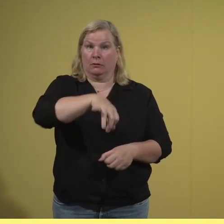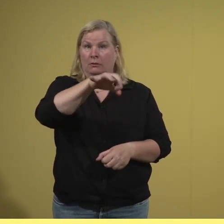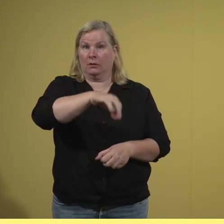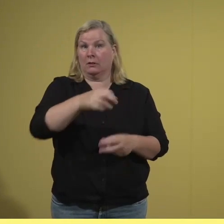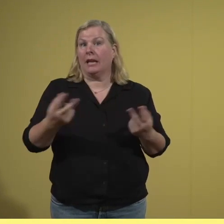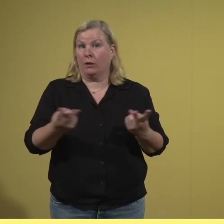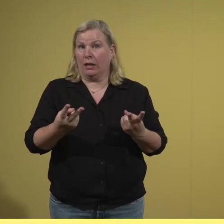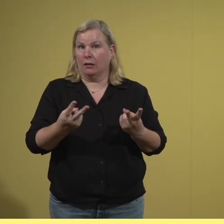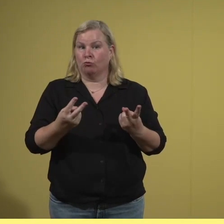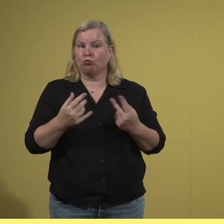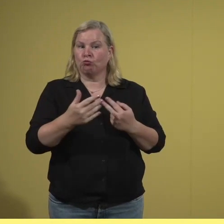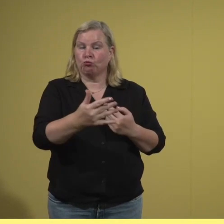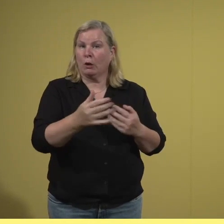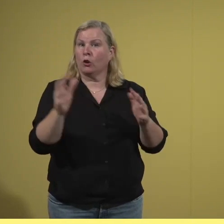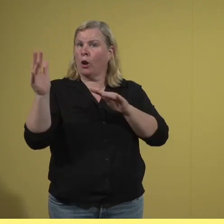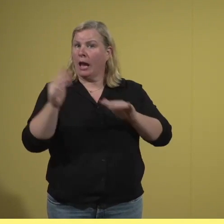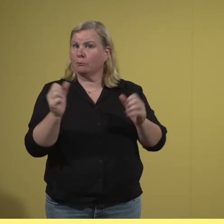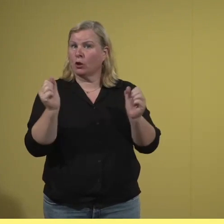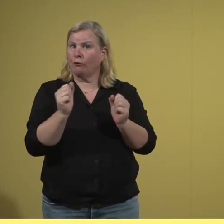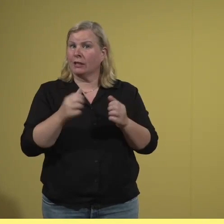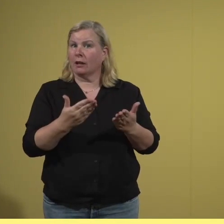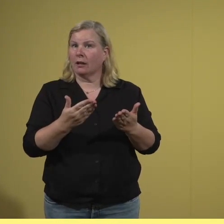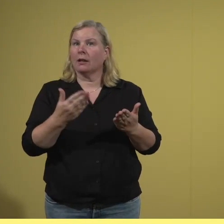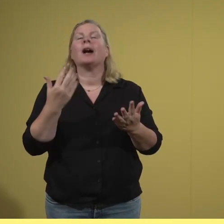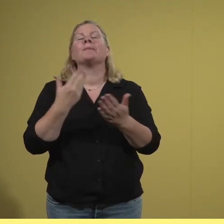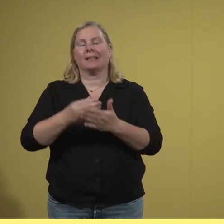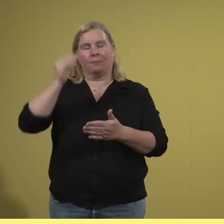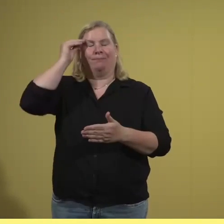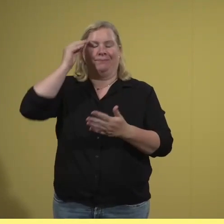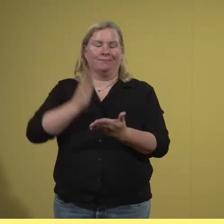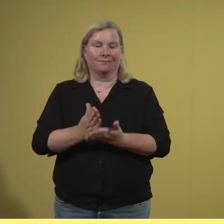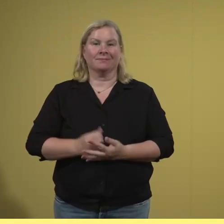wenn es in die kältere Jahreszeit geht. Das habe ich mir schon gemerkt.